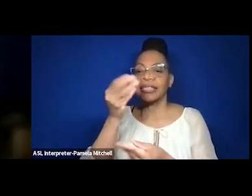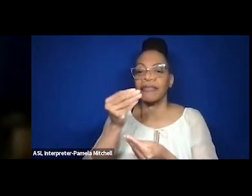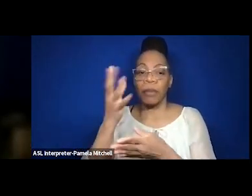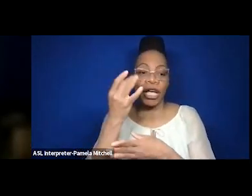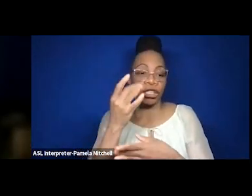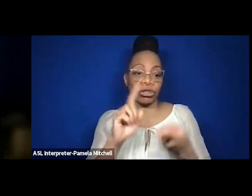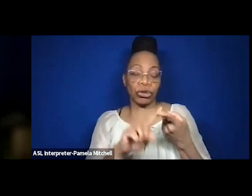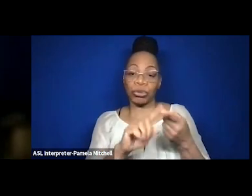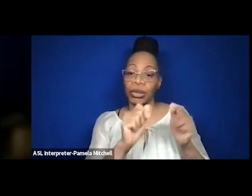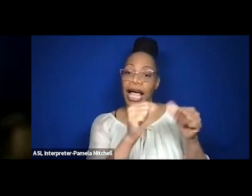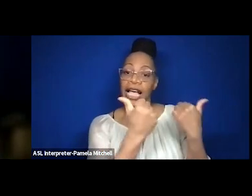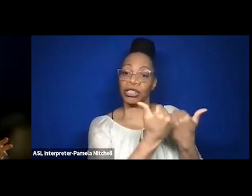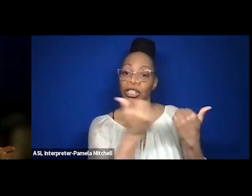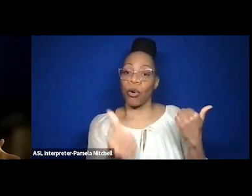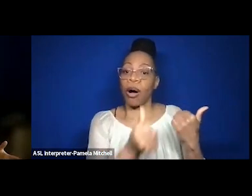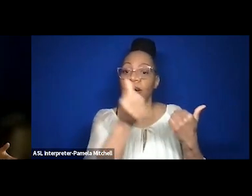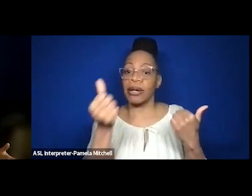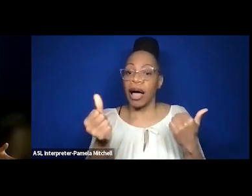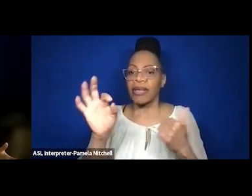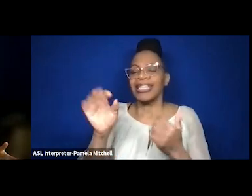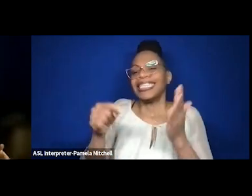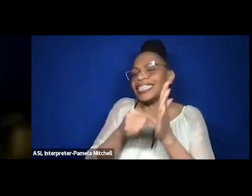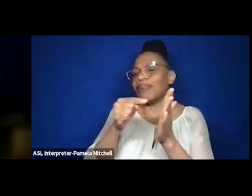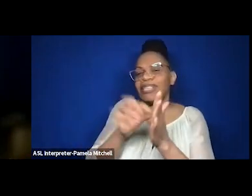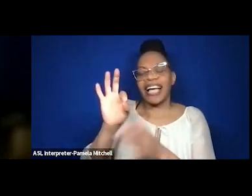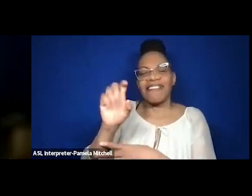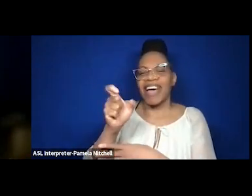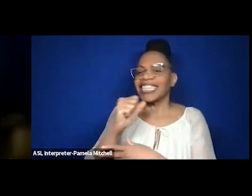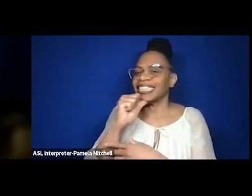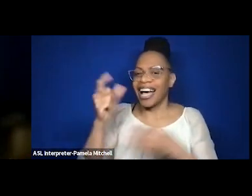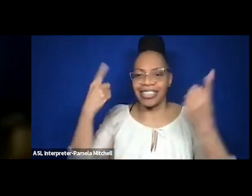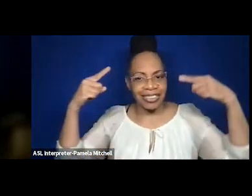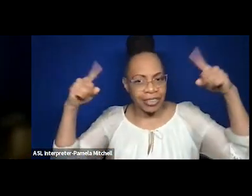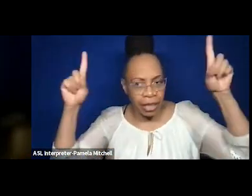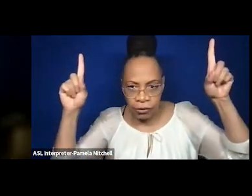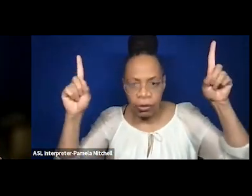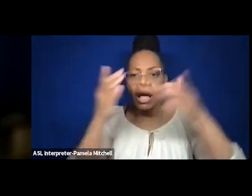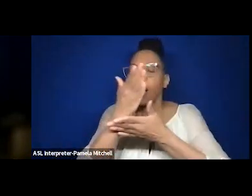a veces los faxes no pasan. Algunas máquinas de fax ni siquiera te dan